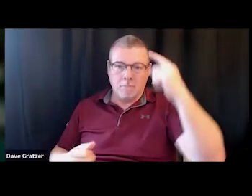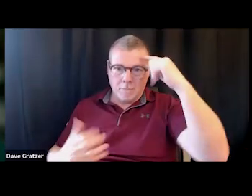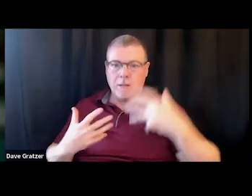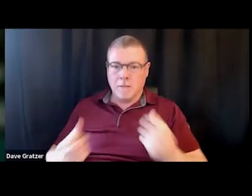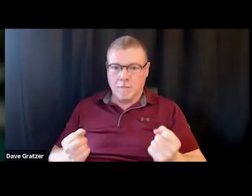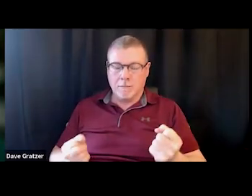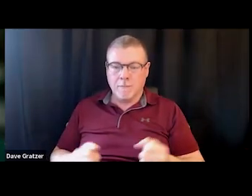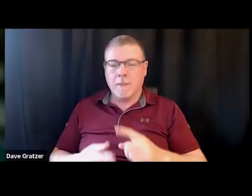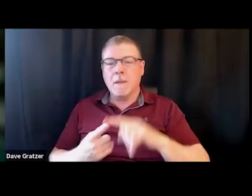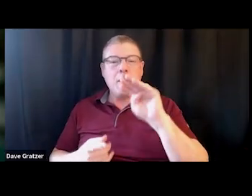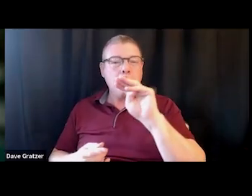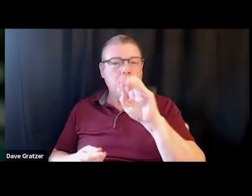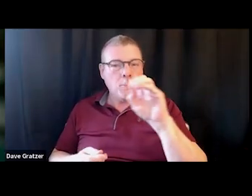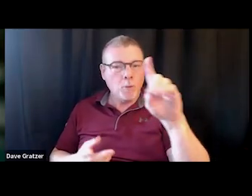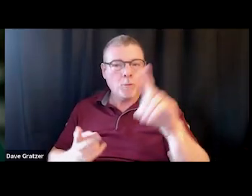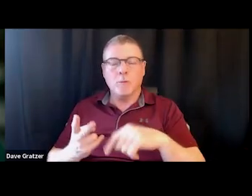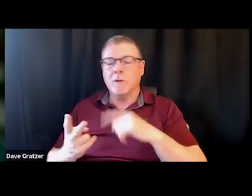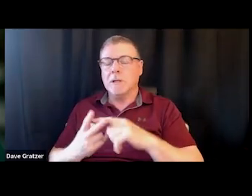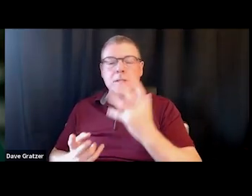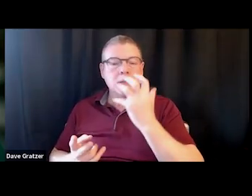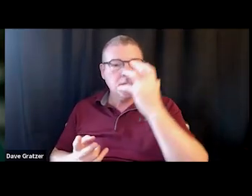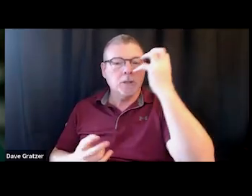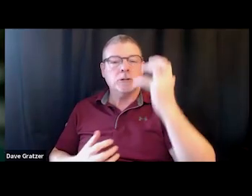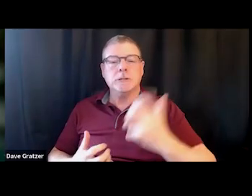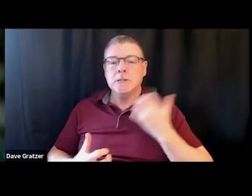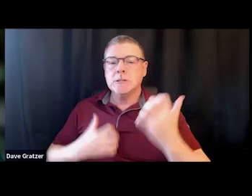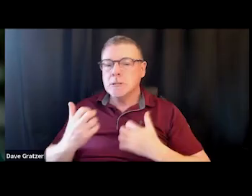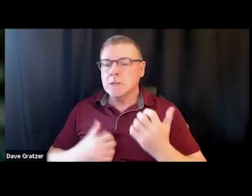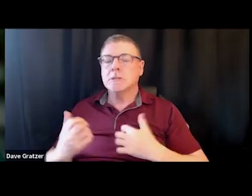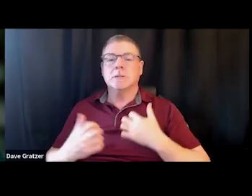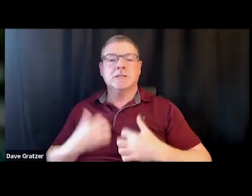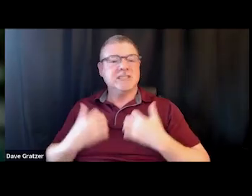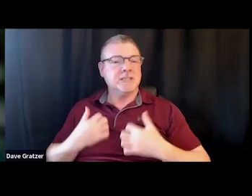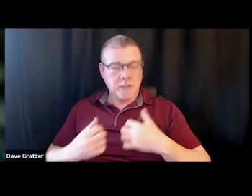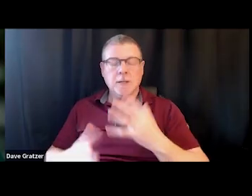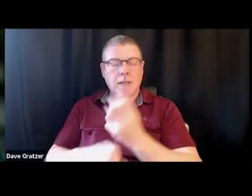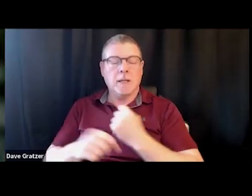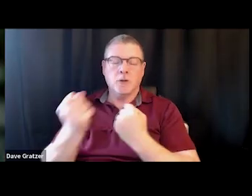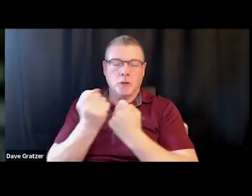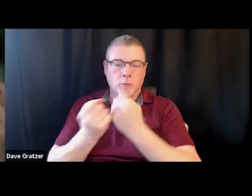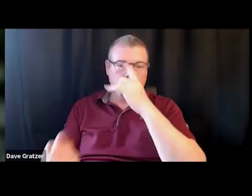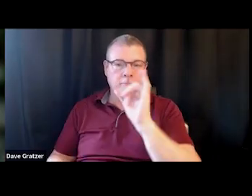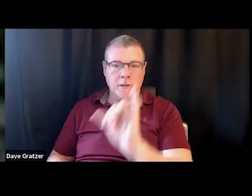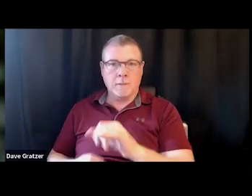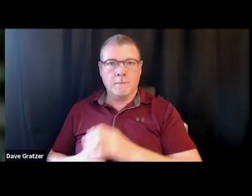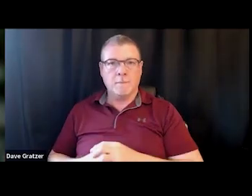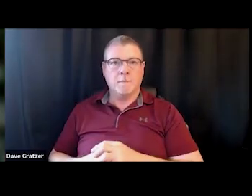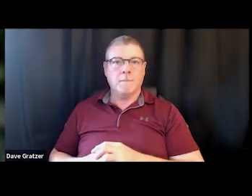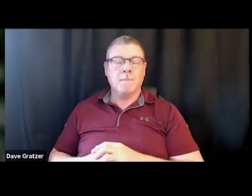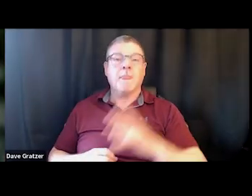relacionados con la inestabilidad del estado de ánimo, ira, irritabilidad, síntomas depresivos, para que reciban apoyo al respecto. También pueden referir a las personas